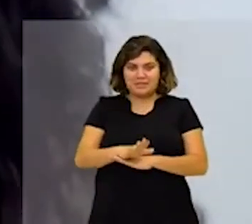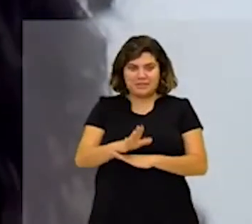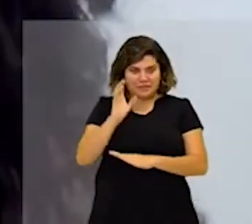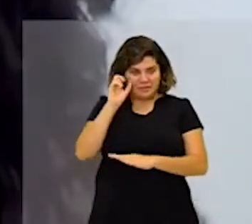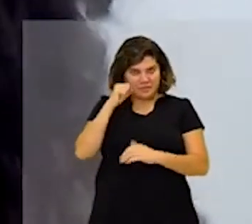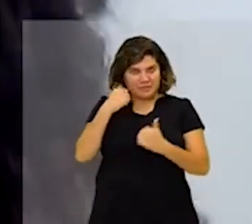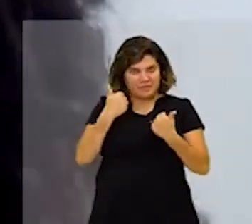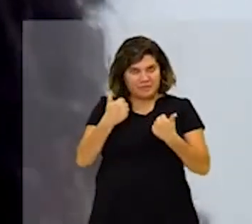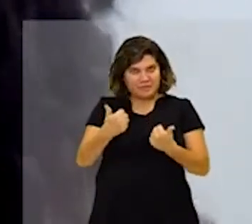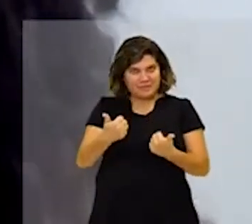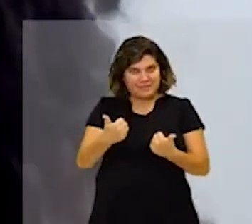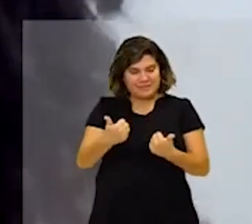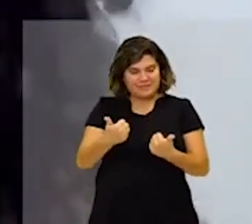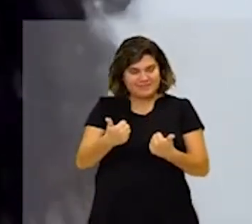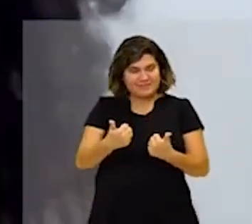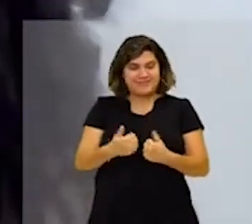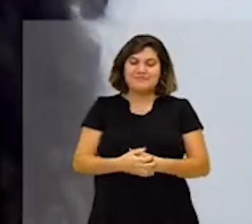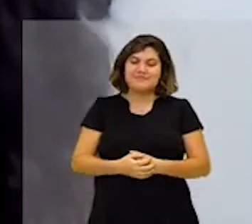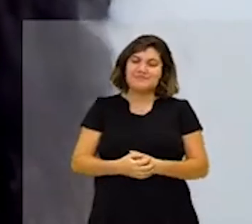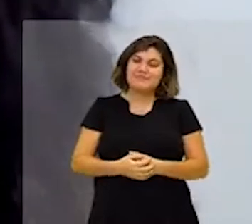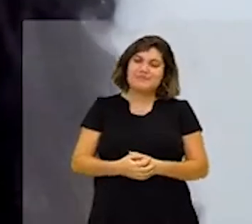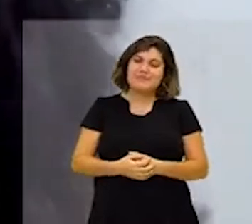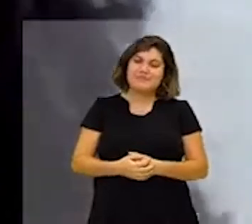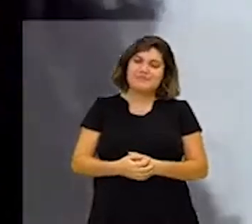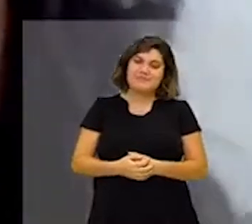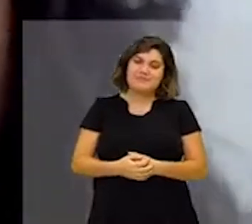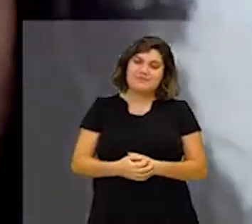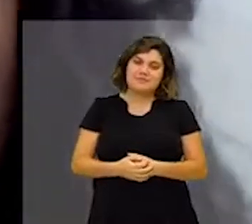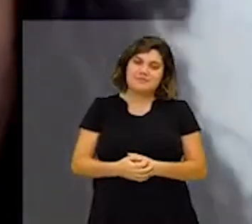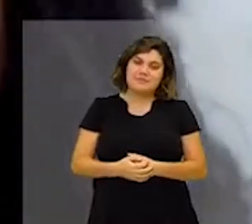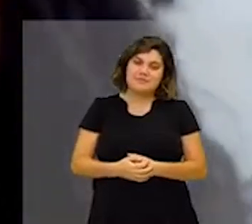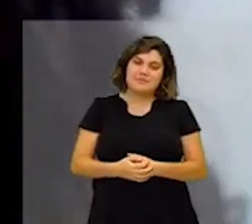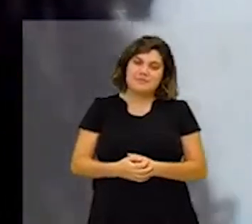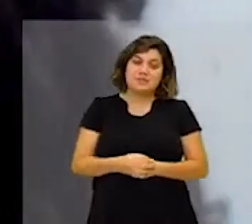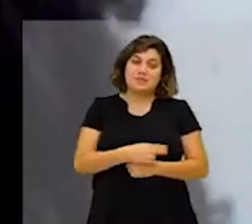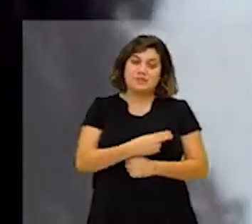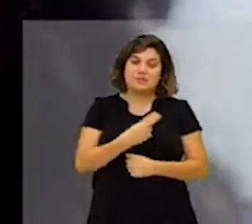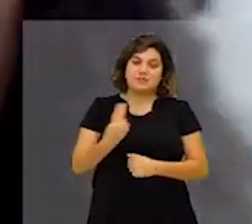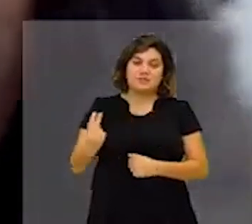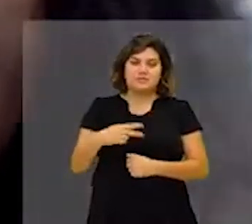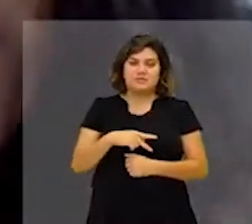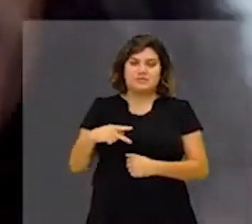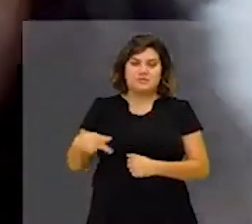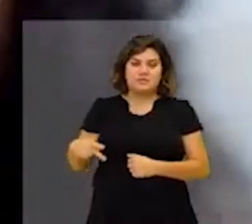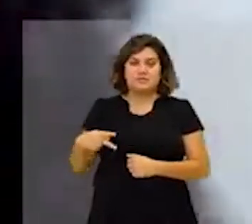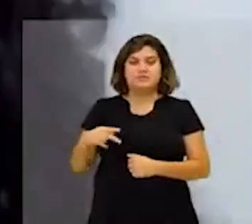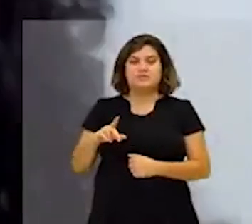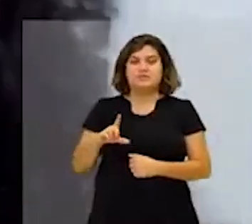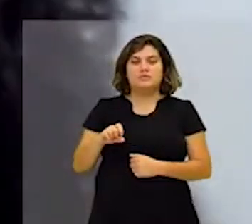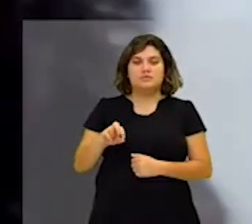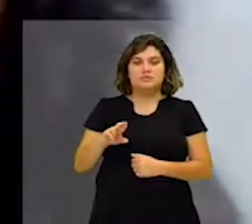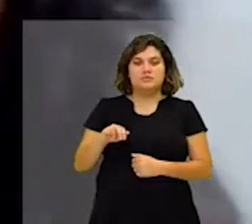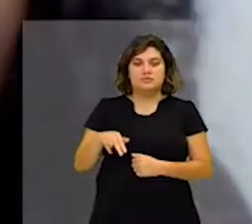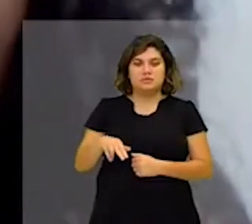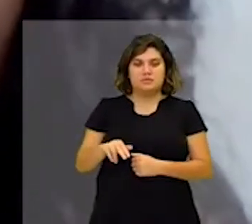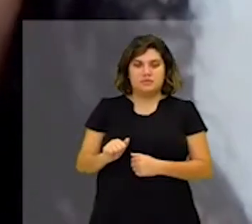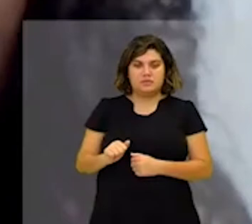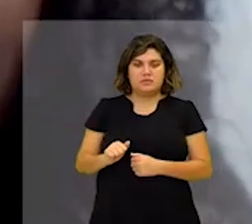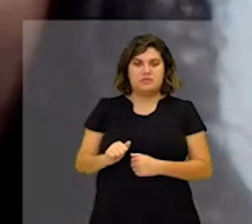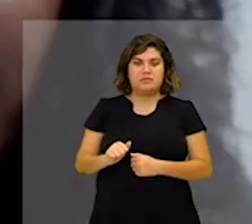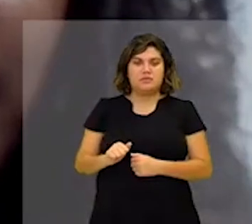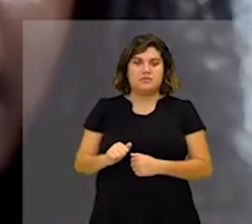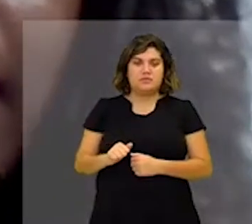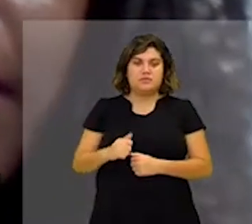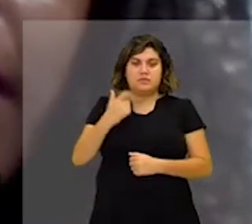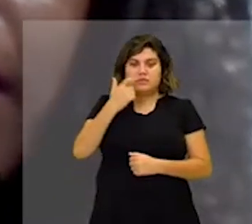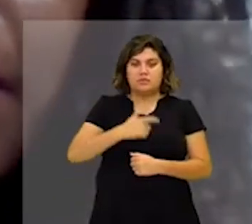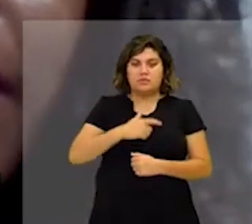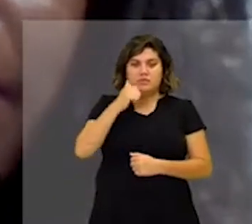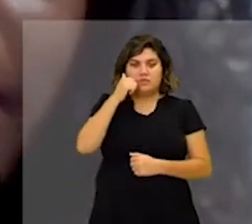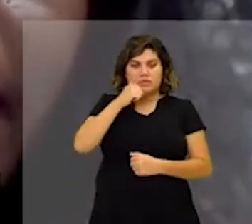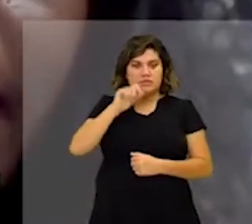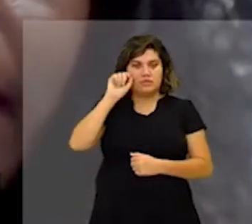ela só precisa Lorena estou a primeira descrição ou mulher negra cabelo da pele